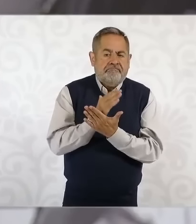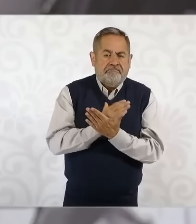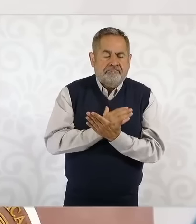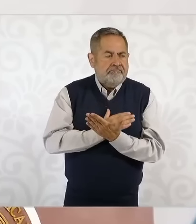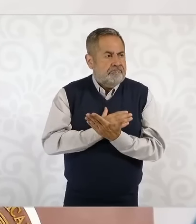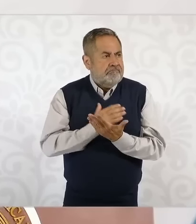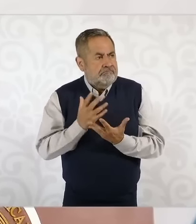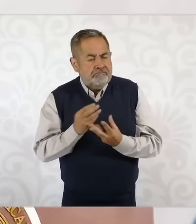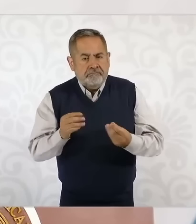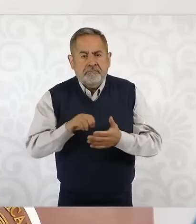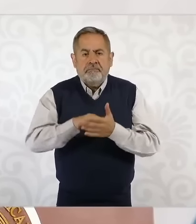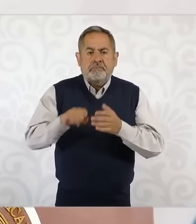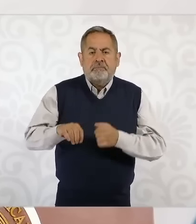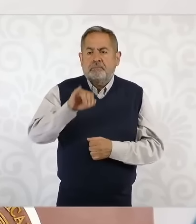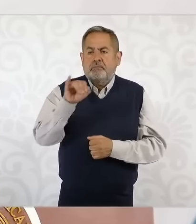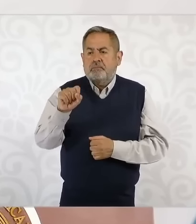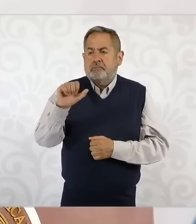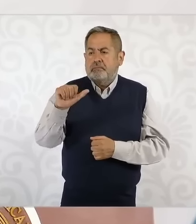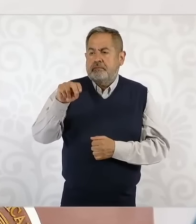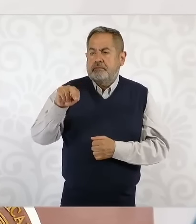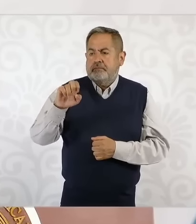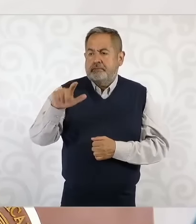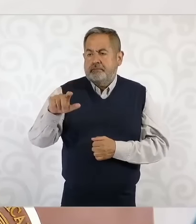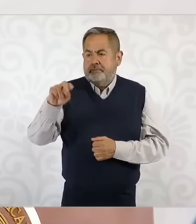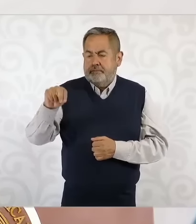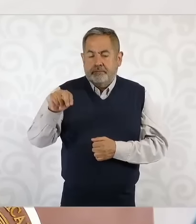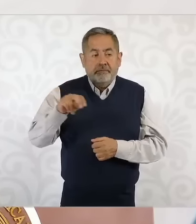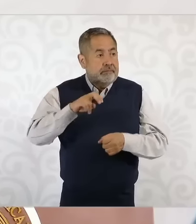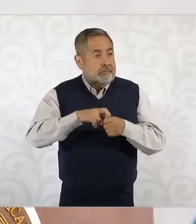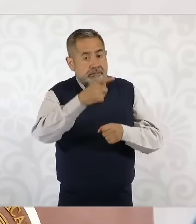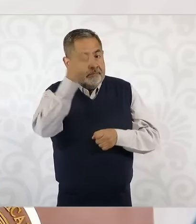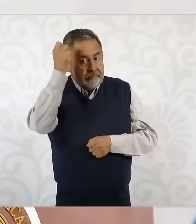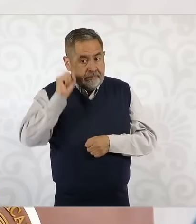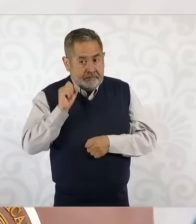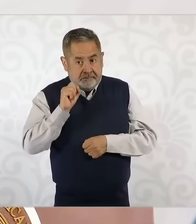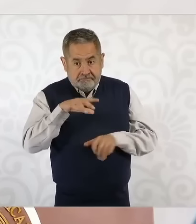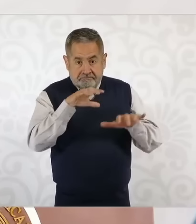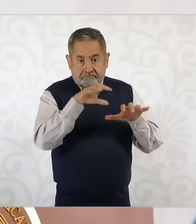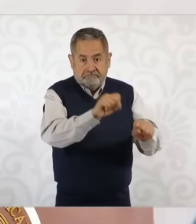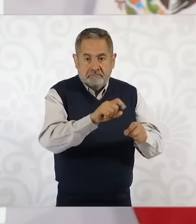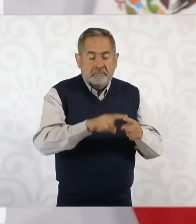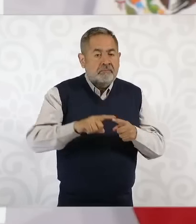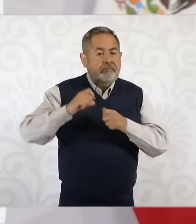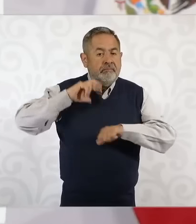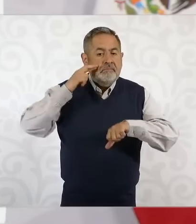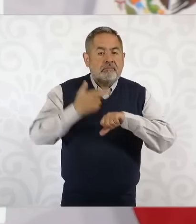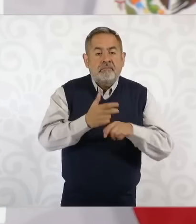El caso de José Ángel N, detenido en Sinaloa, operador de la facción de un grupo criminal y